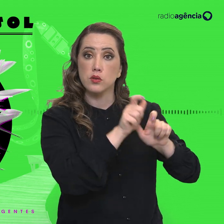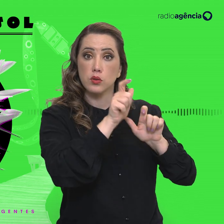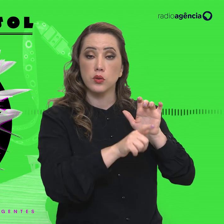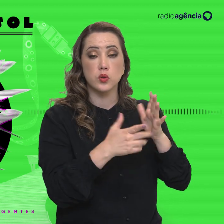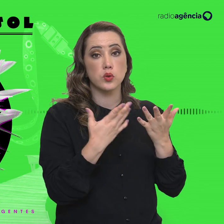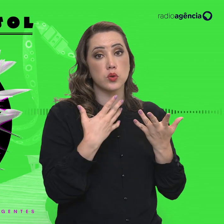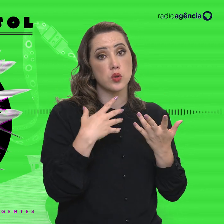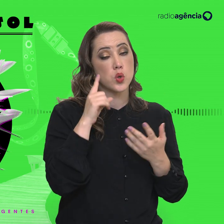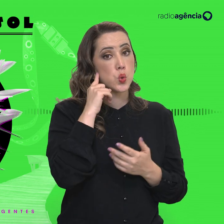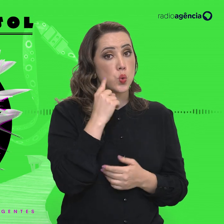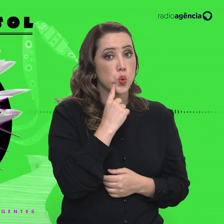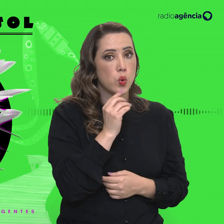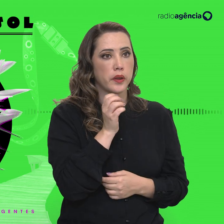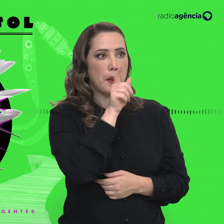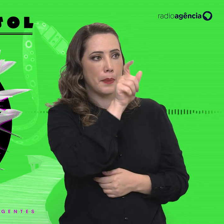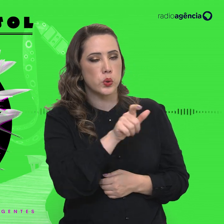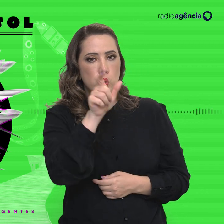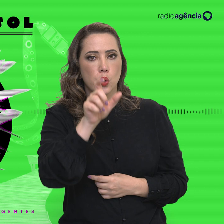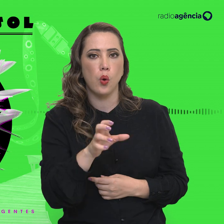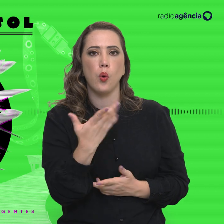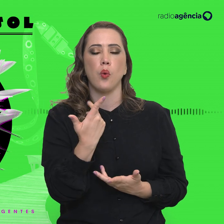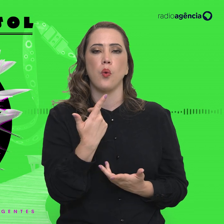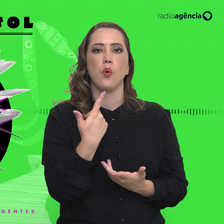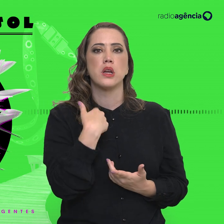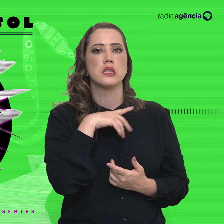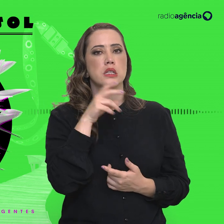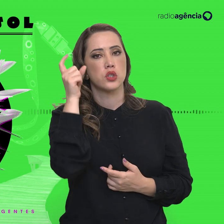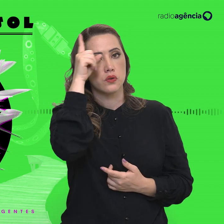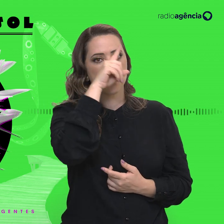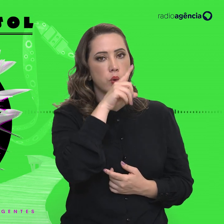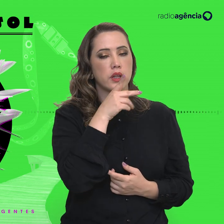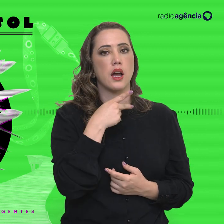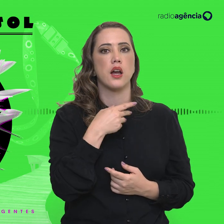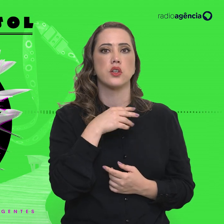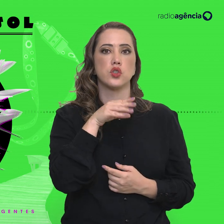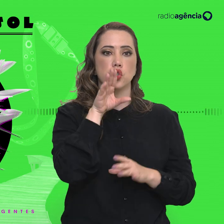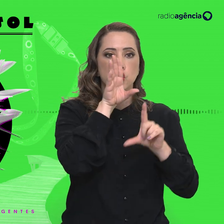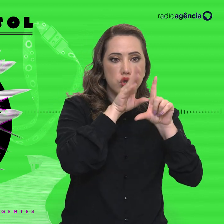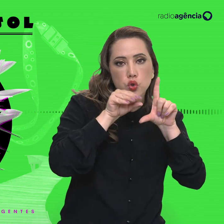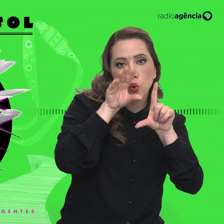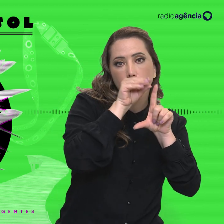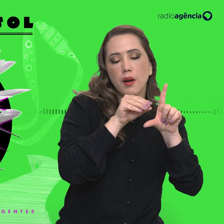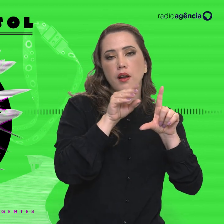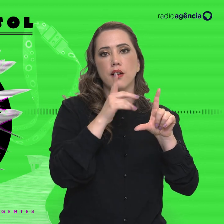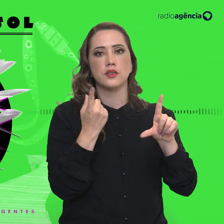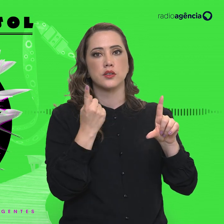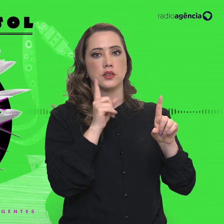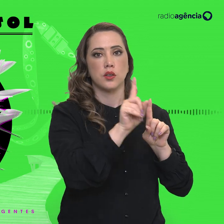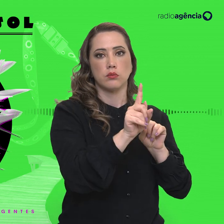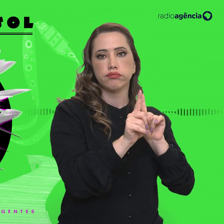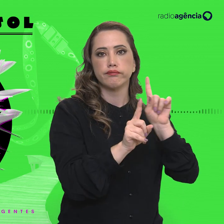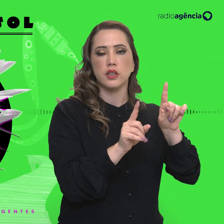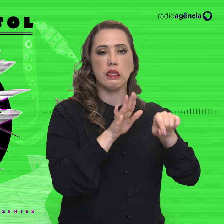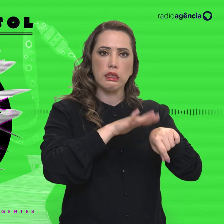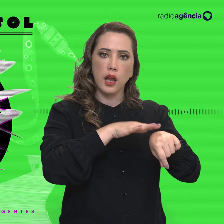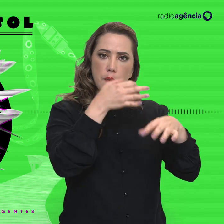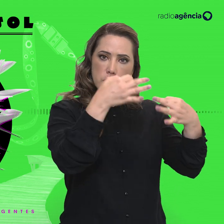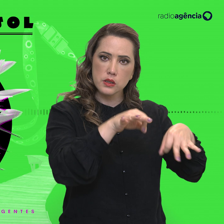pessoas que têm dificuldades de certas entonações. A gente tem um desafio de inserir marcações temporais, fazer descrições,